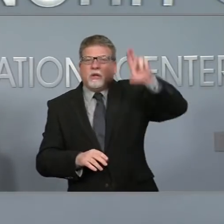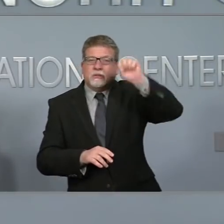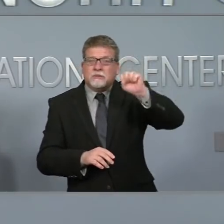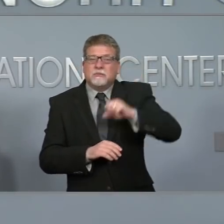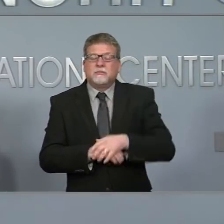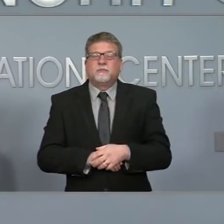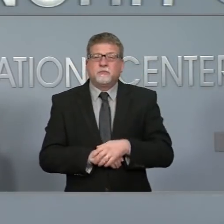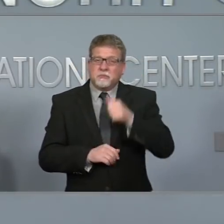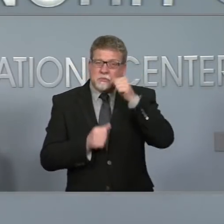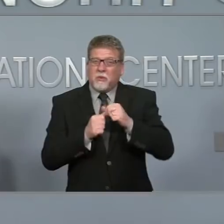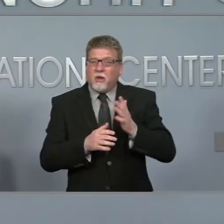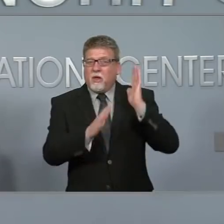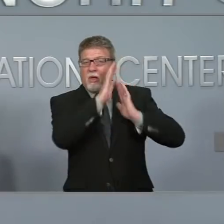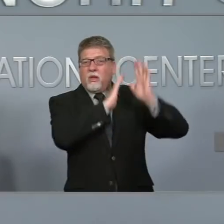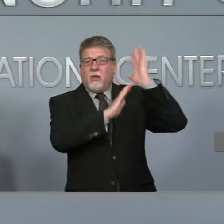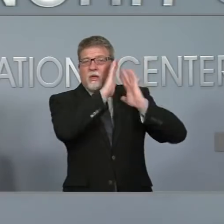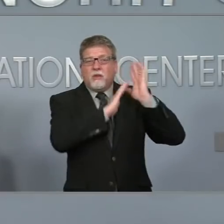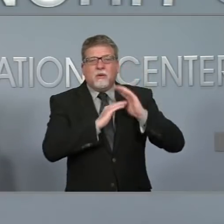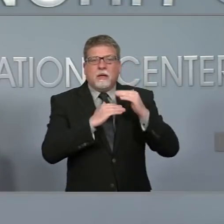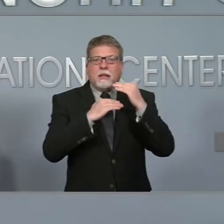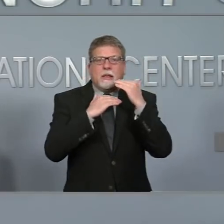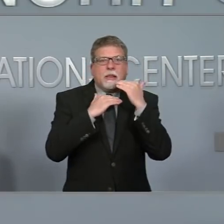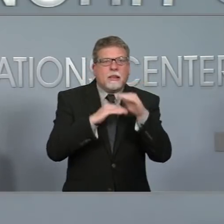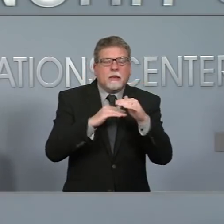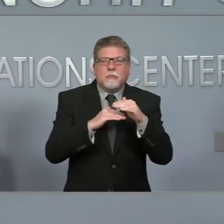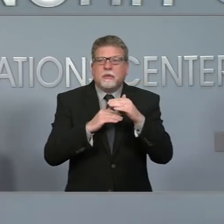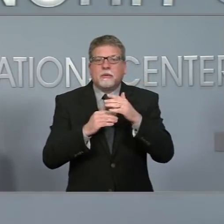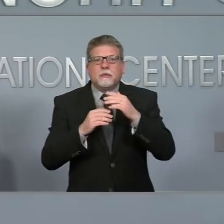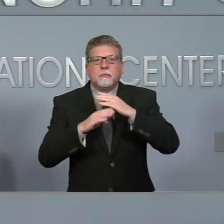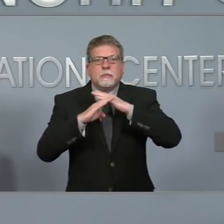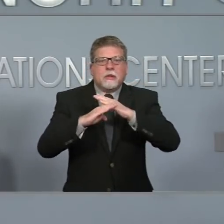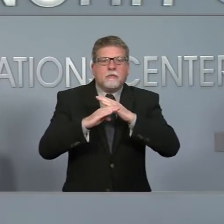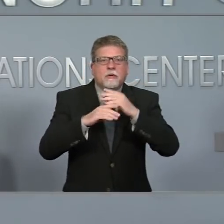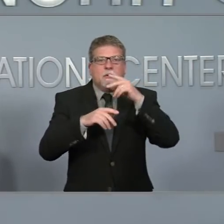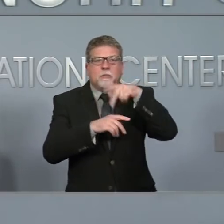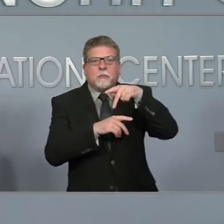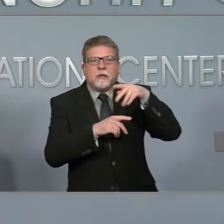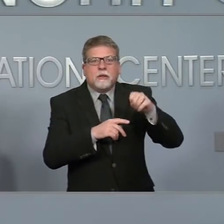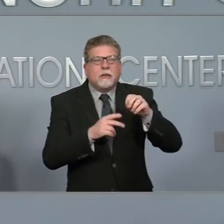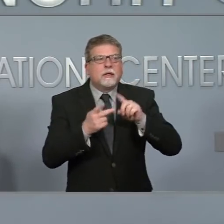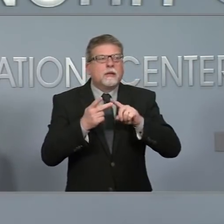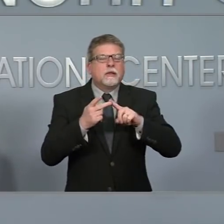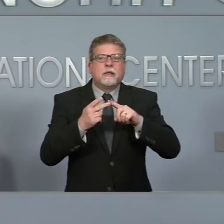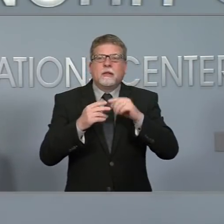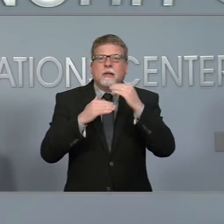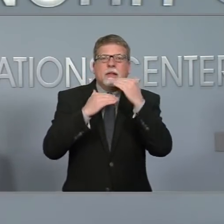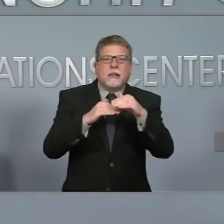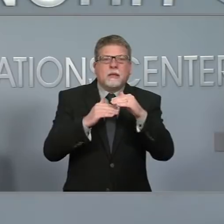muertes por covid y pérdida de trabajo